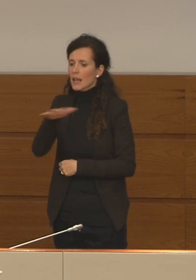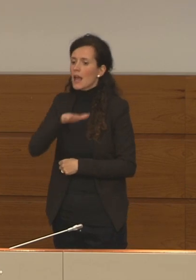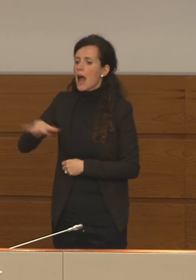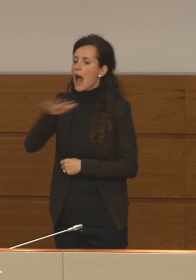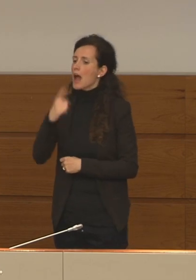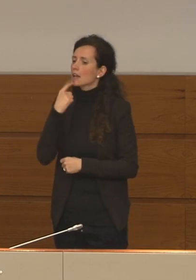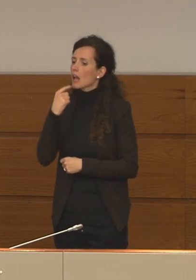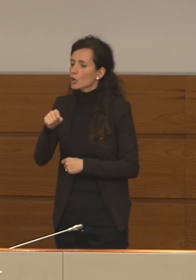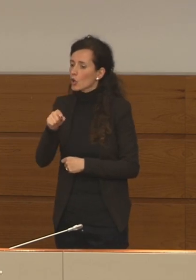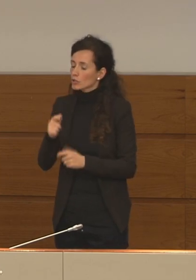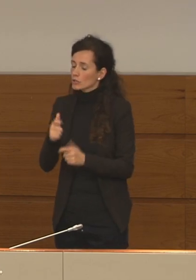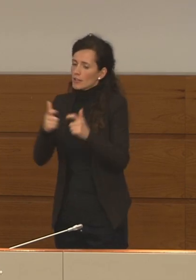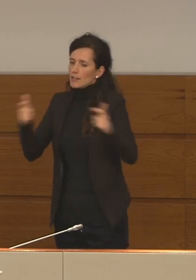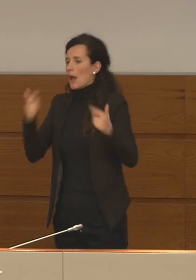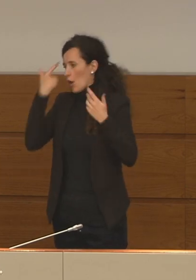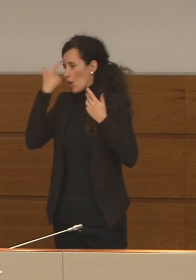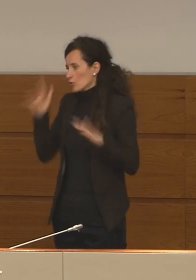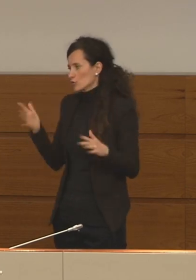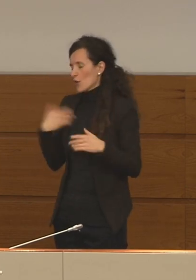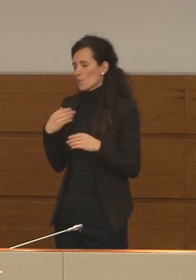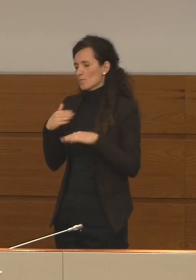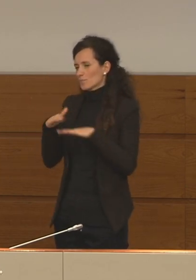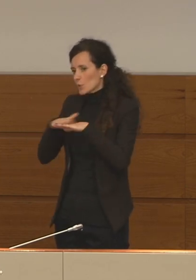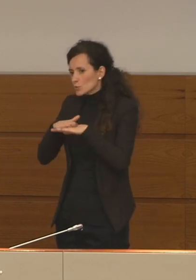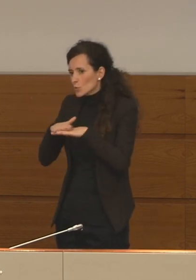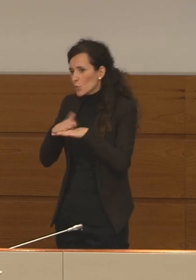o se ce ne sarà una nuova.